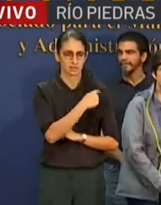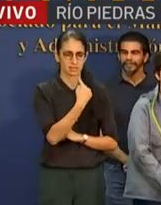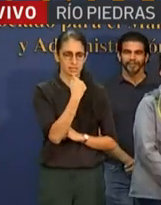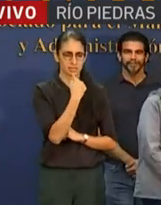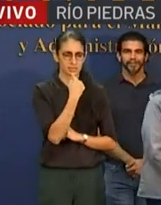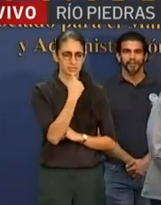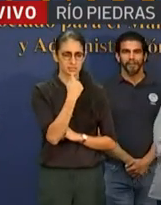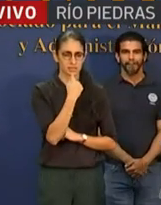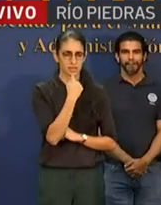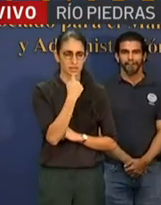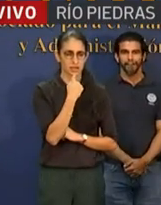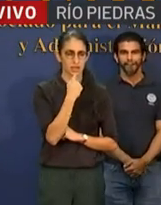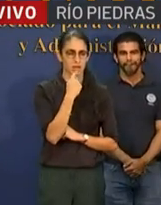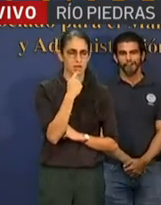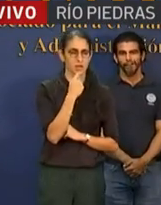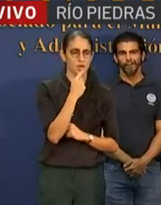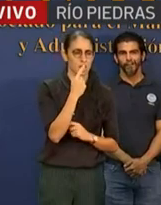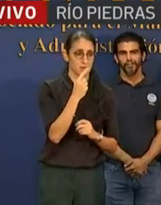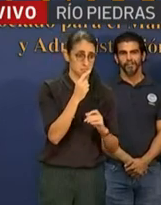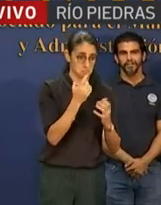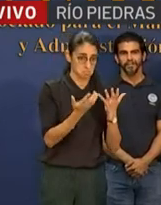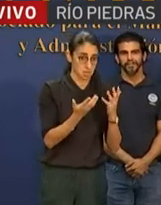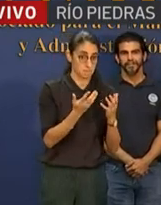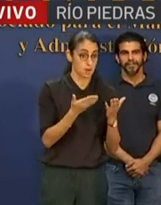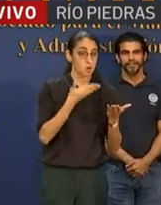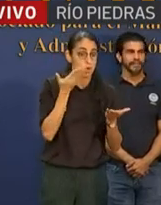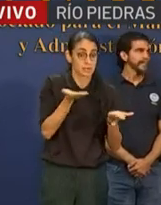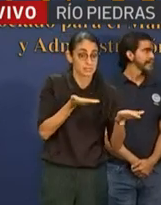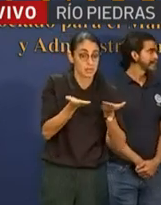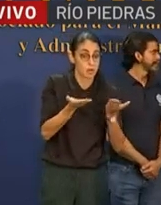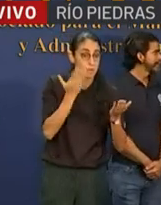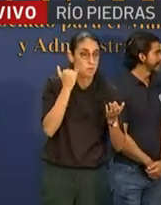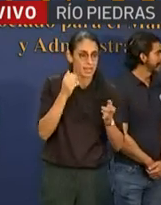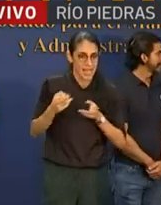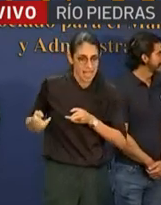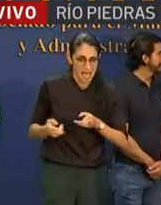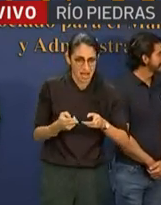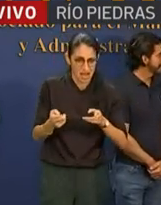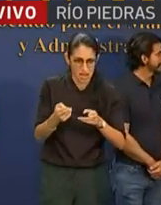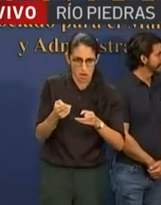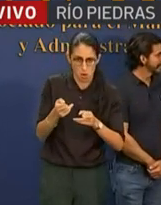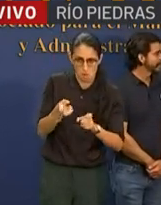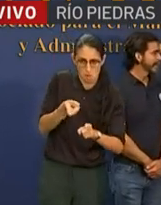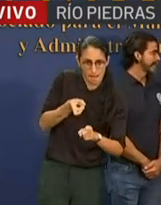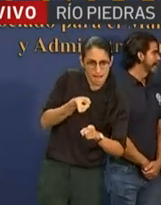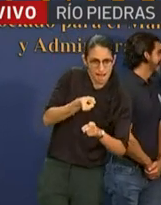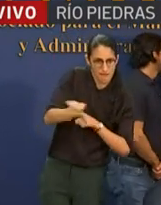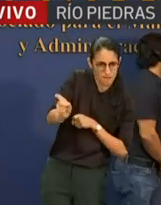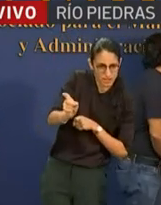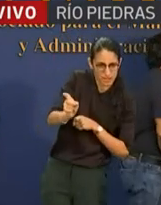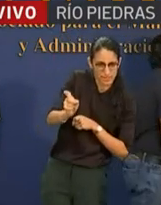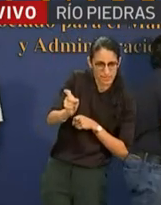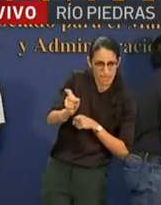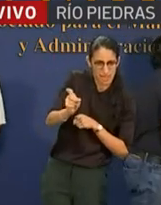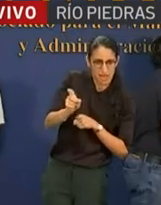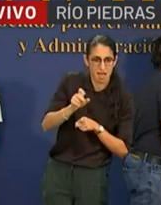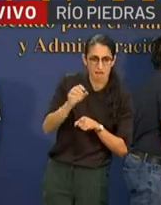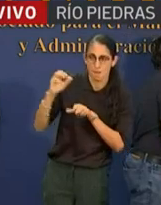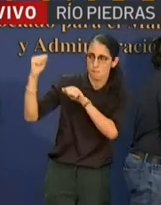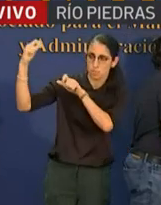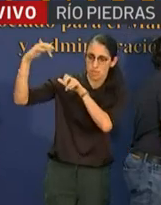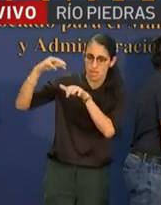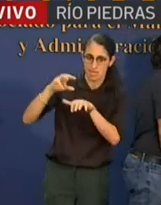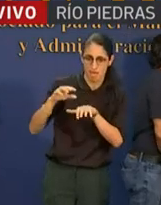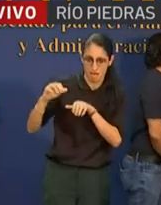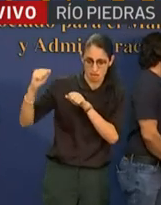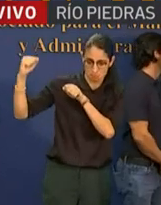A LA DIRECTORA , HABÍA